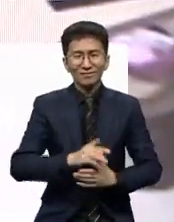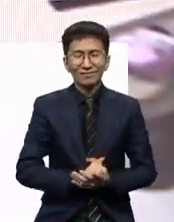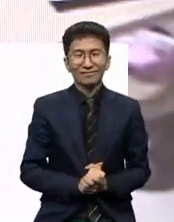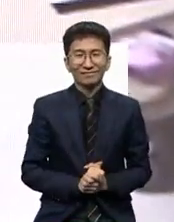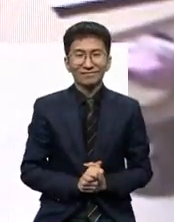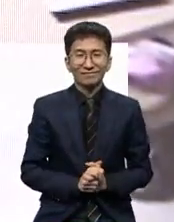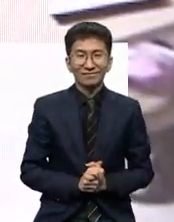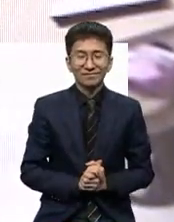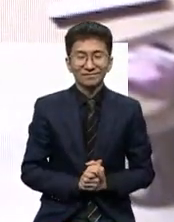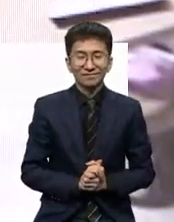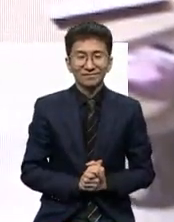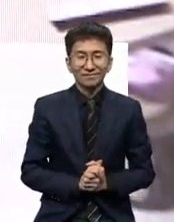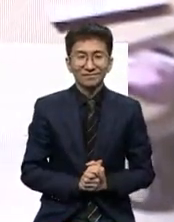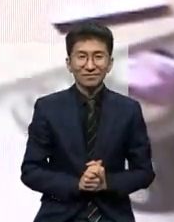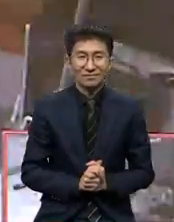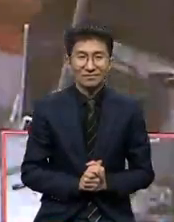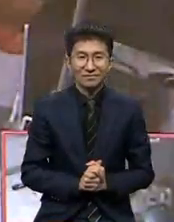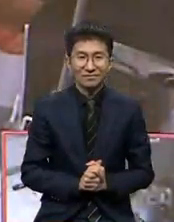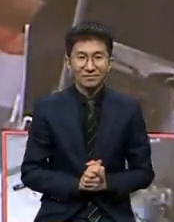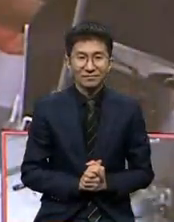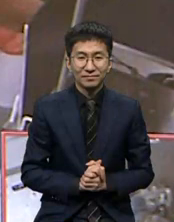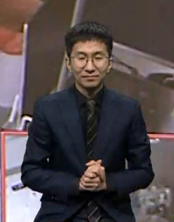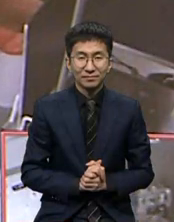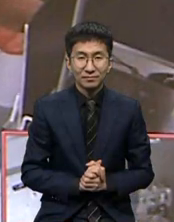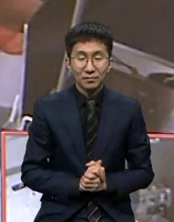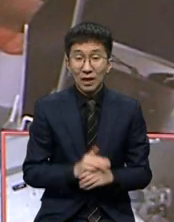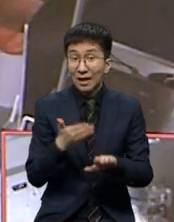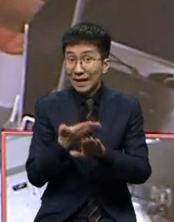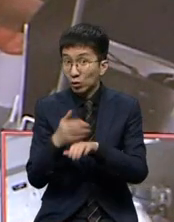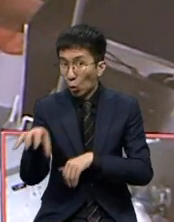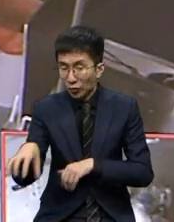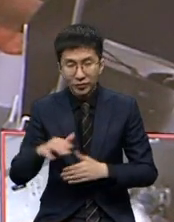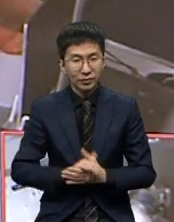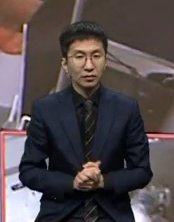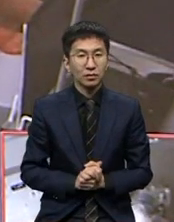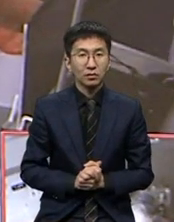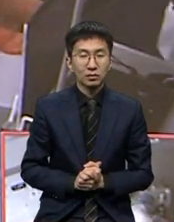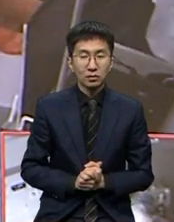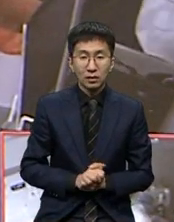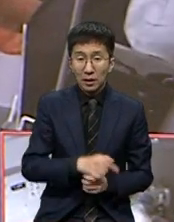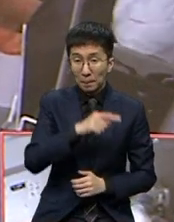(기자) 같은 시간 다른 병실 환자는 혈액 투석기에 의지해 사투를 벌이고 있습니다.